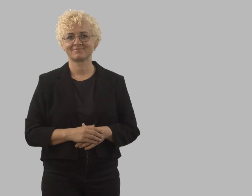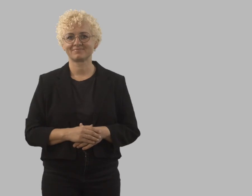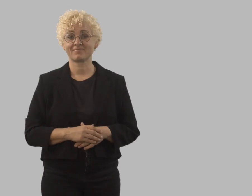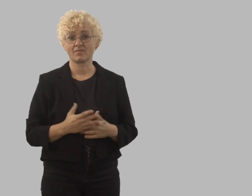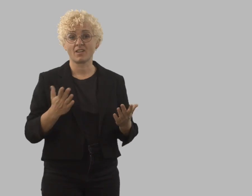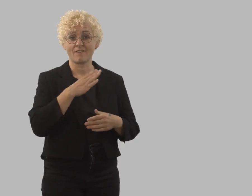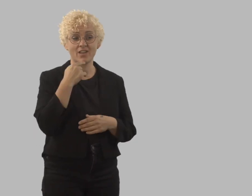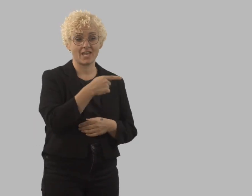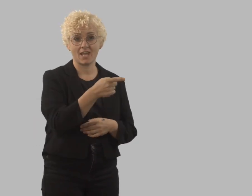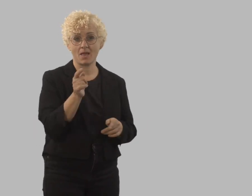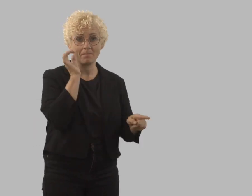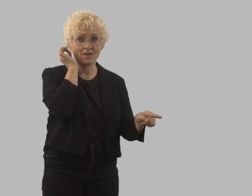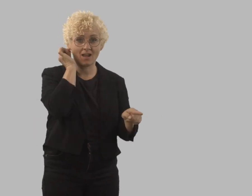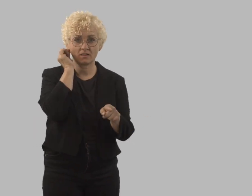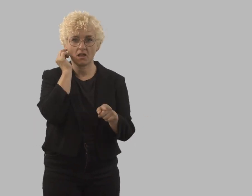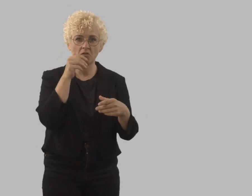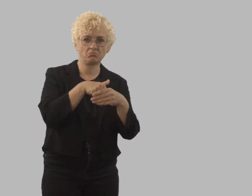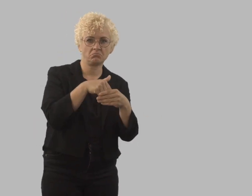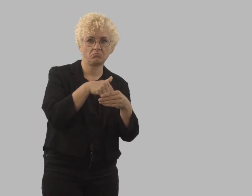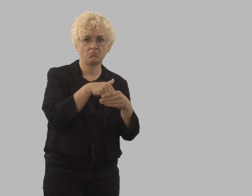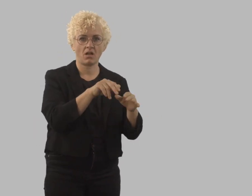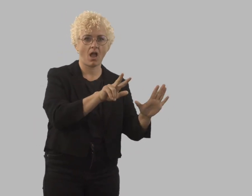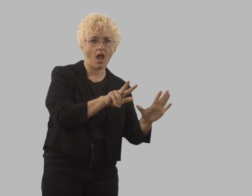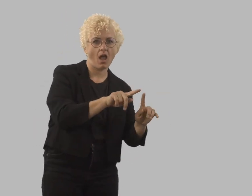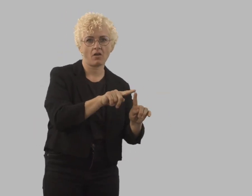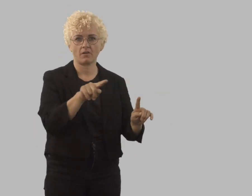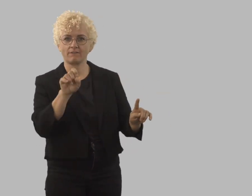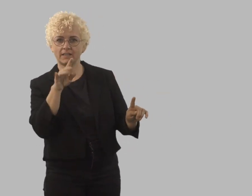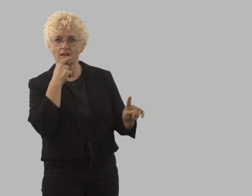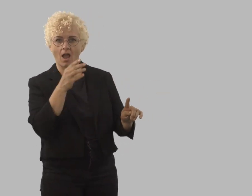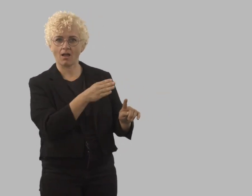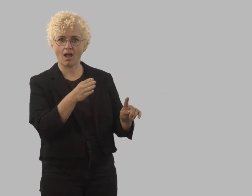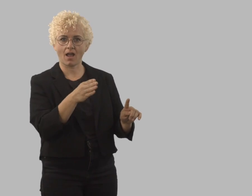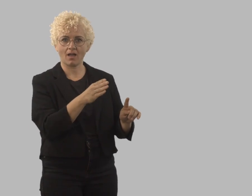Viele Mädchen waren zwischen 8 und 14 Jahren alt,